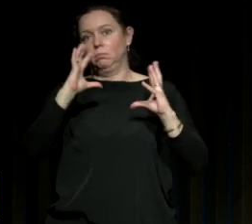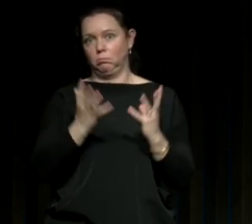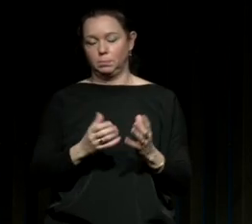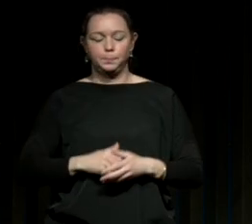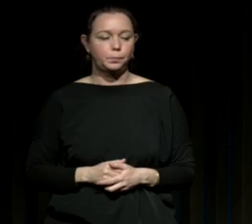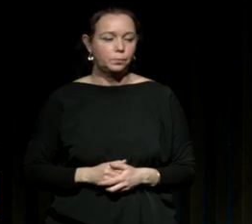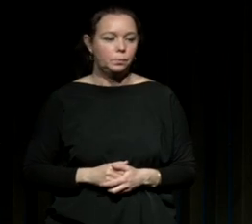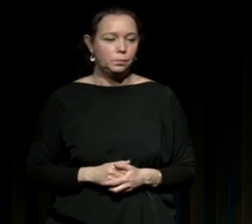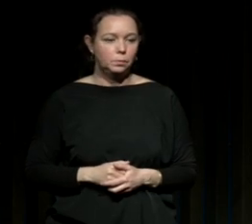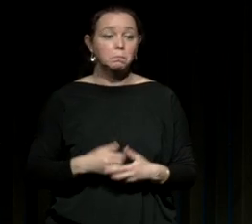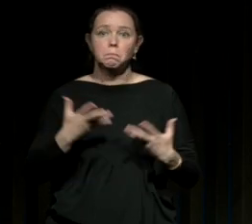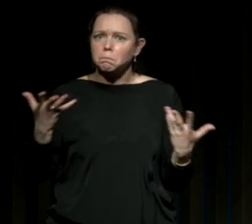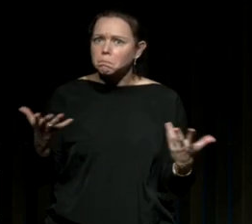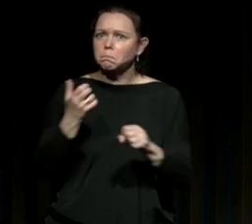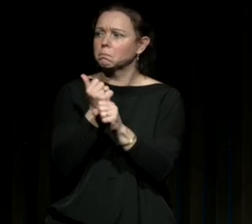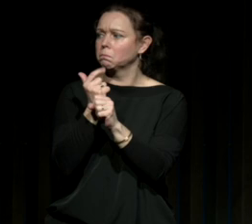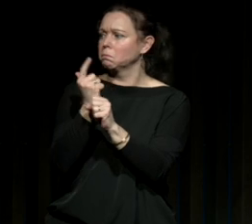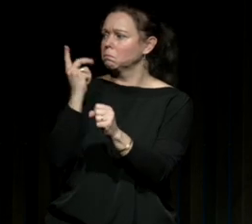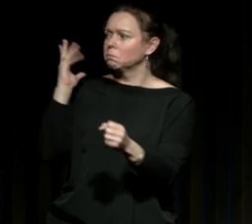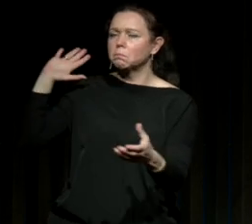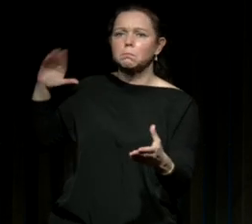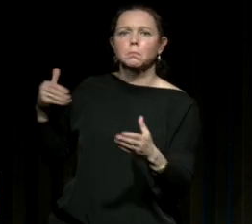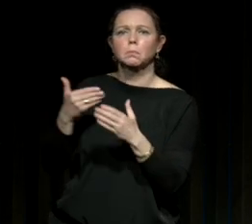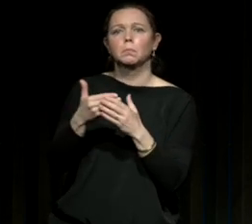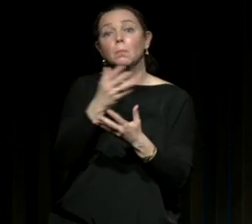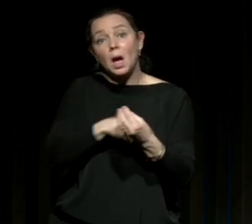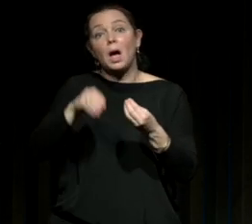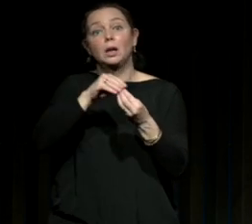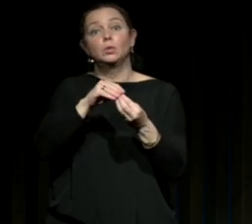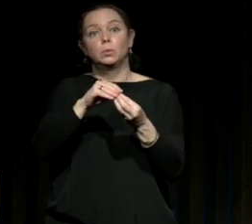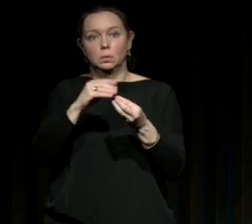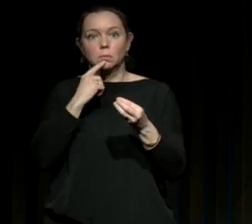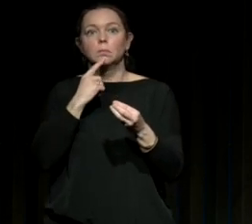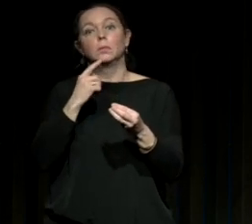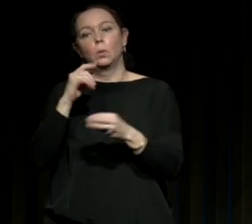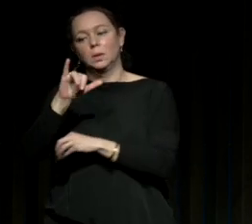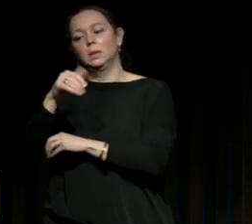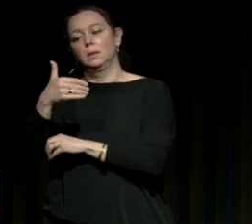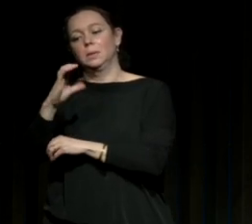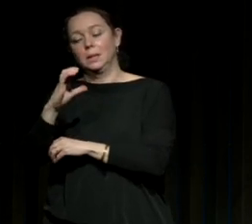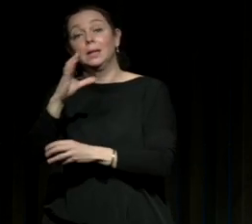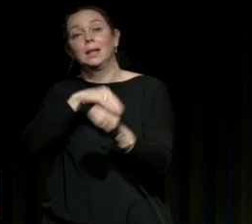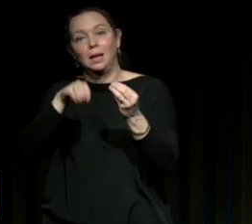quelques années on a une notion supplémentaires en plus de l' indice de masse corporelle en plus du